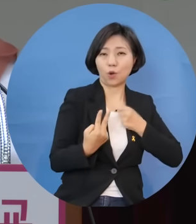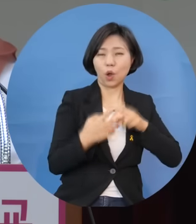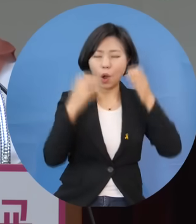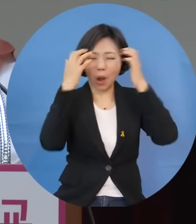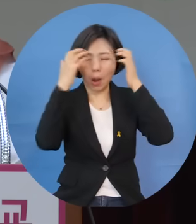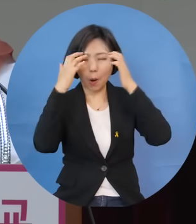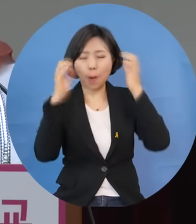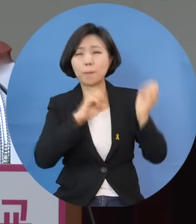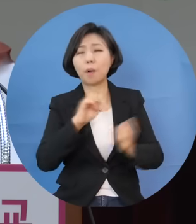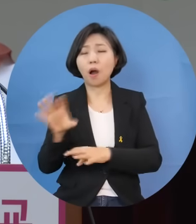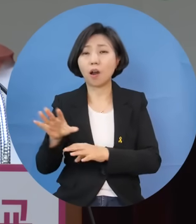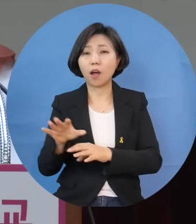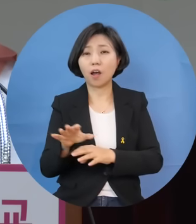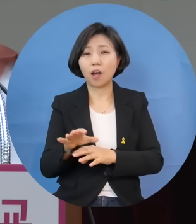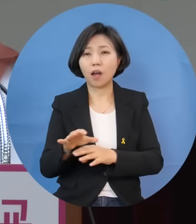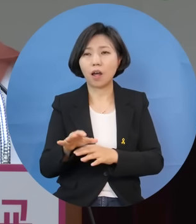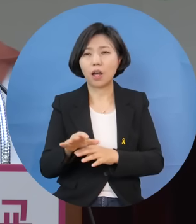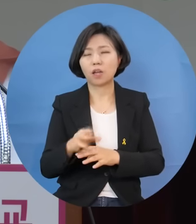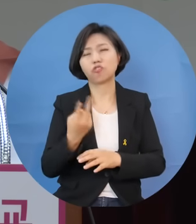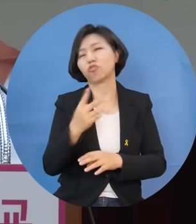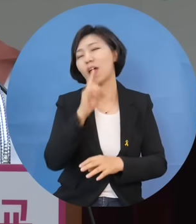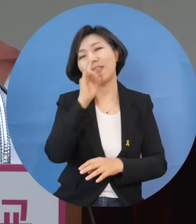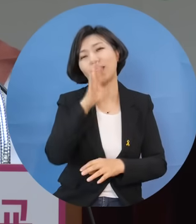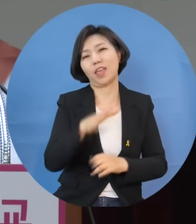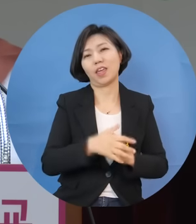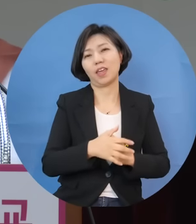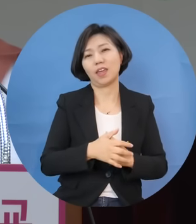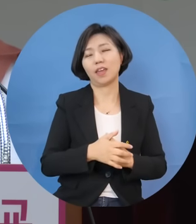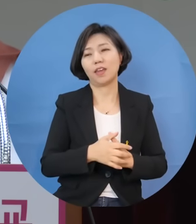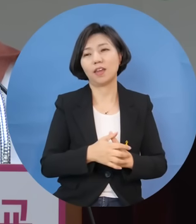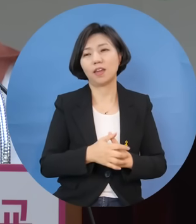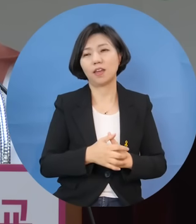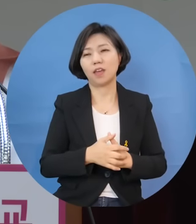괴로움을 버리기 위해서는 무엇도 같이 버려야 된다? 즐거움도 같이 버려야 된다.